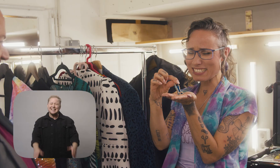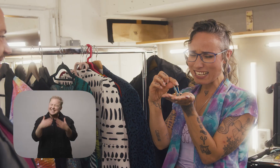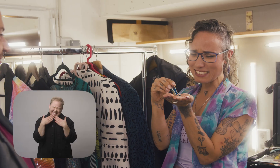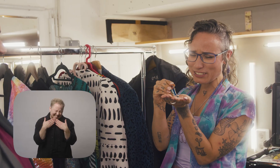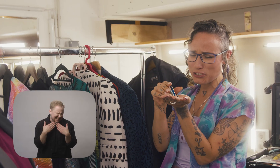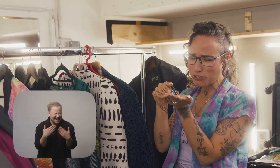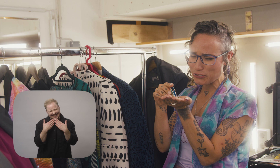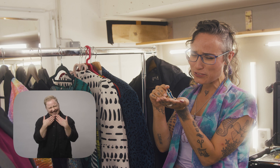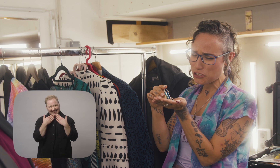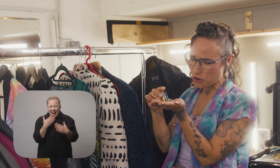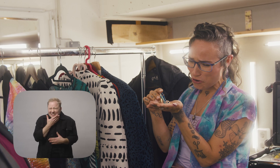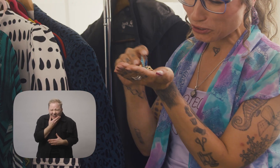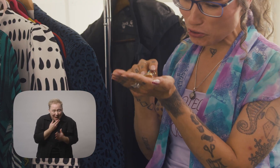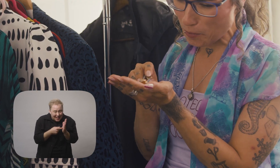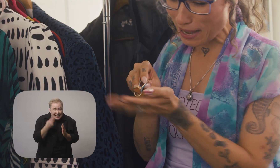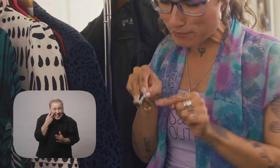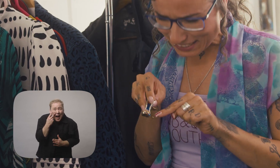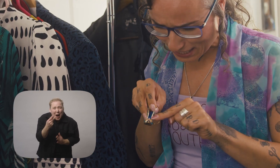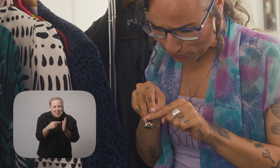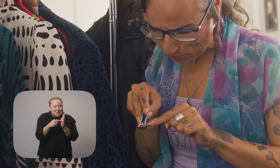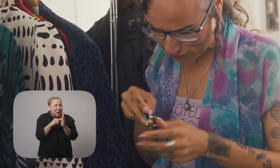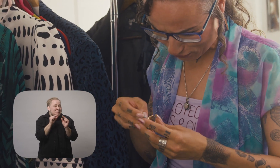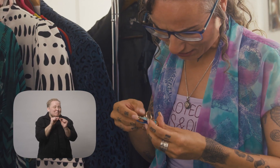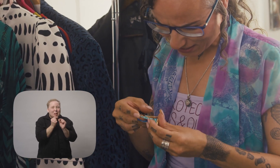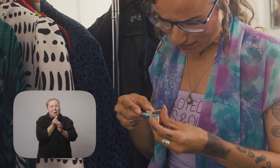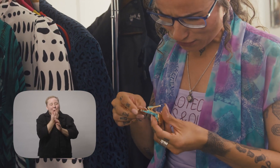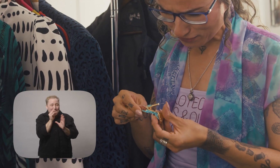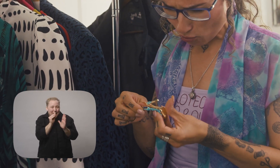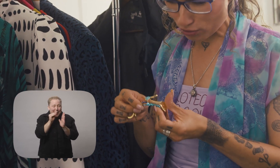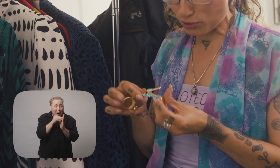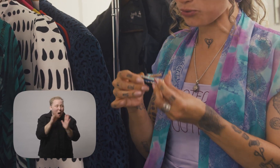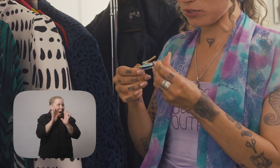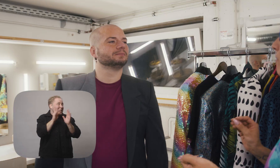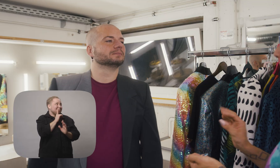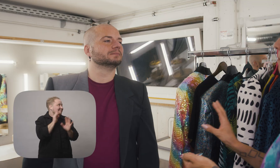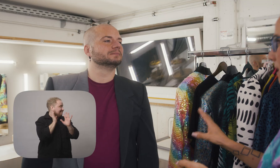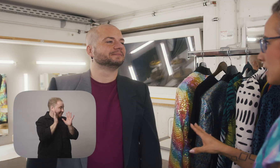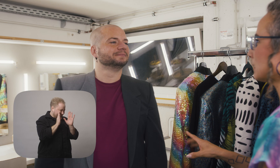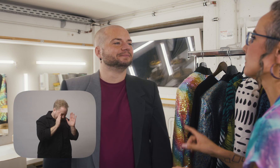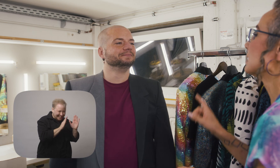Dankeschön. Wie schön! Guck mal, mit den kleinen Blümchen vorne drauf. Och ist das süß. Wir bleiben bei der Sache.